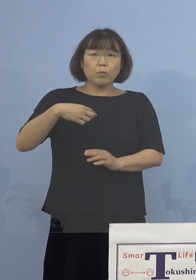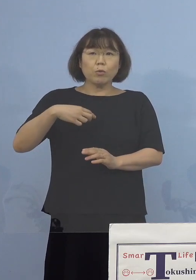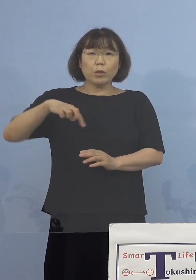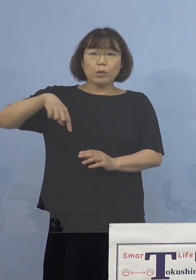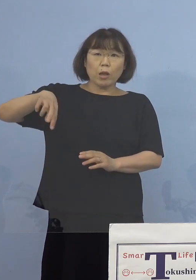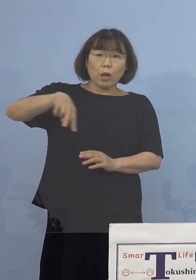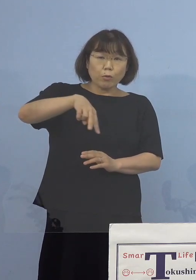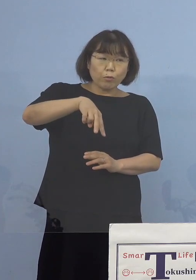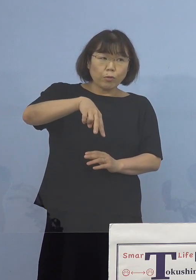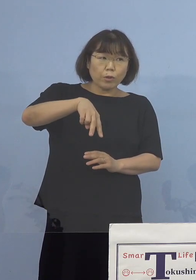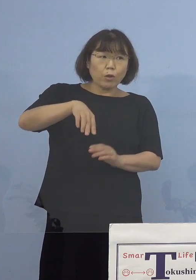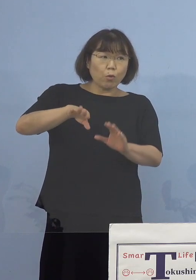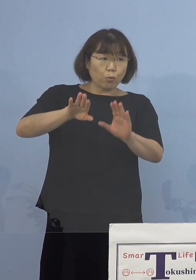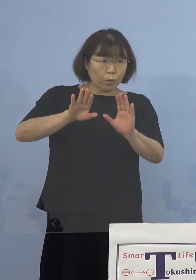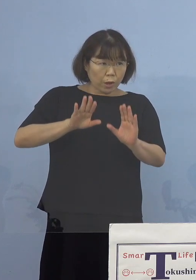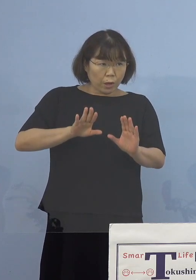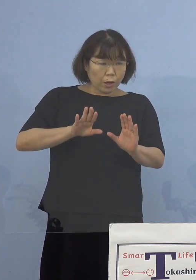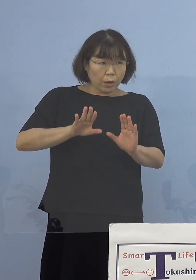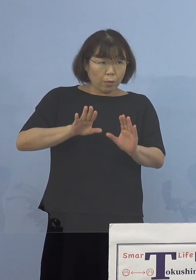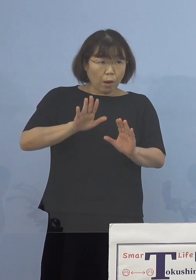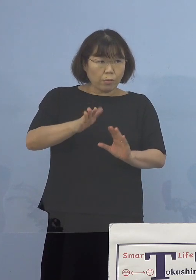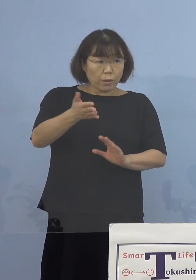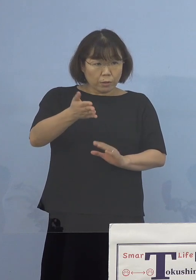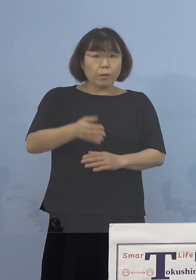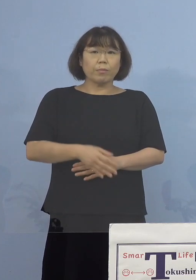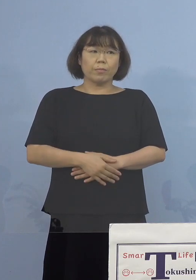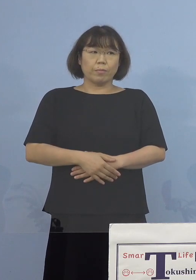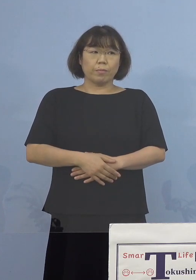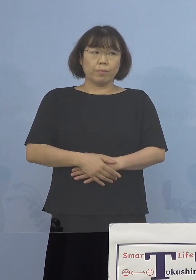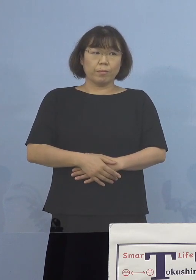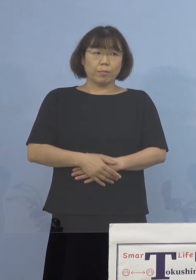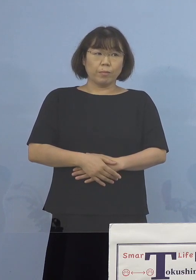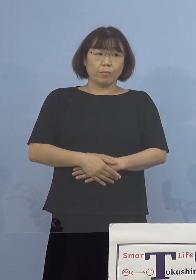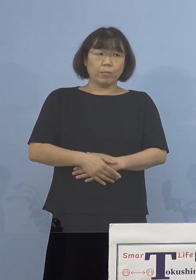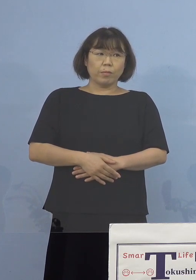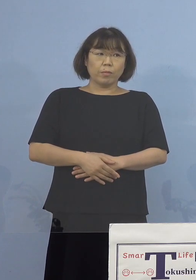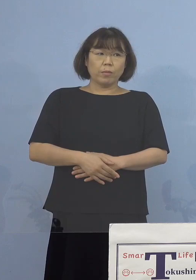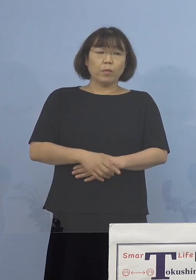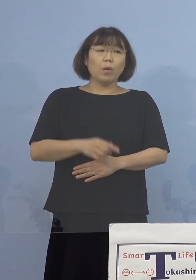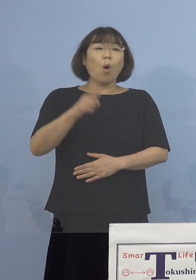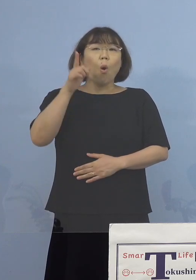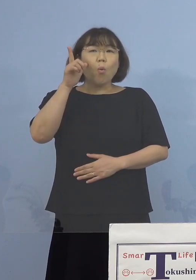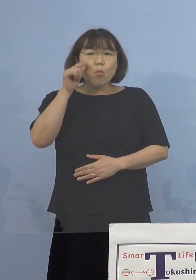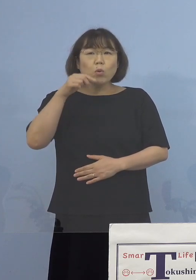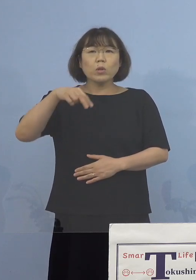（保健福祉部長） すみません、ちょっと確認します （徳島新聞社） ウォークインがあるのであれば